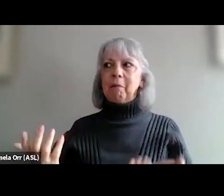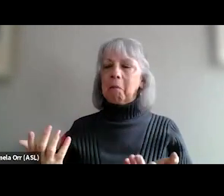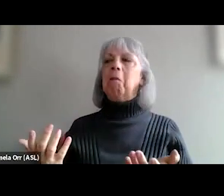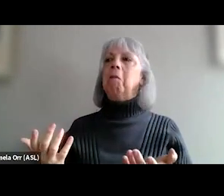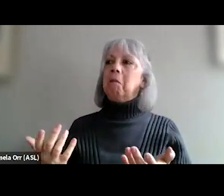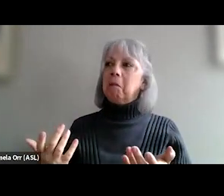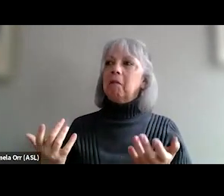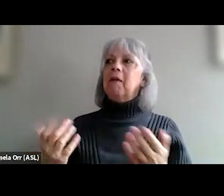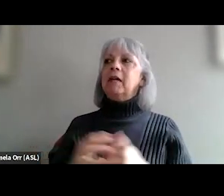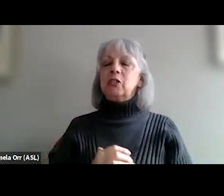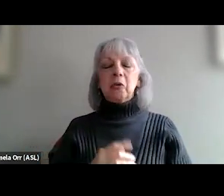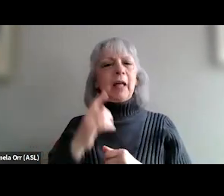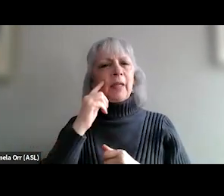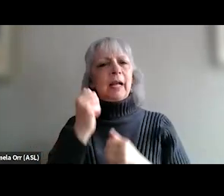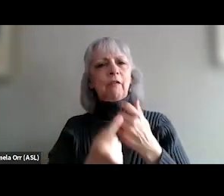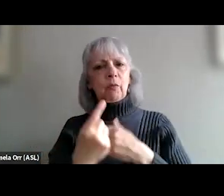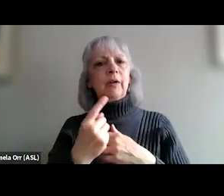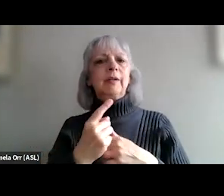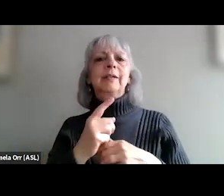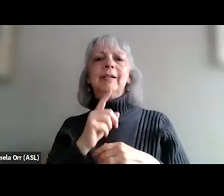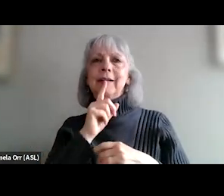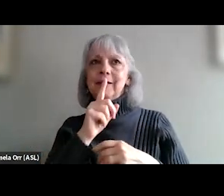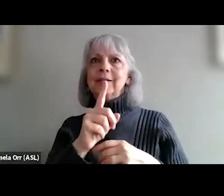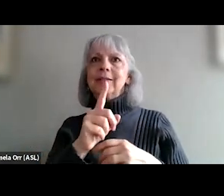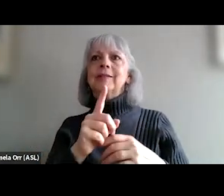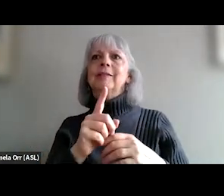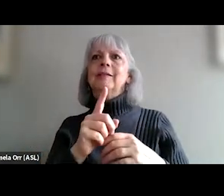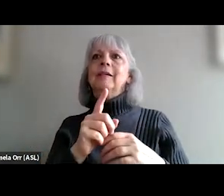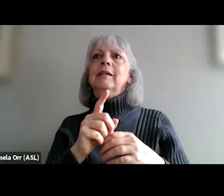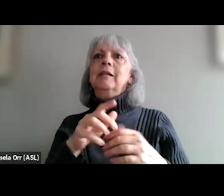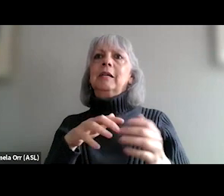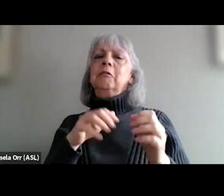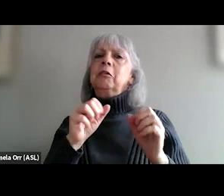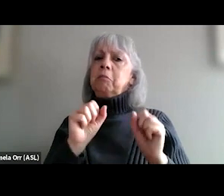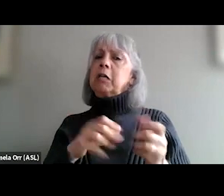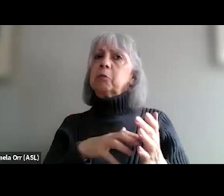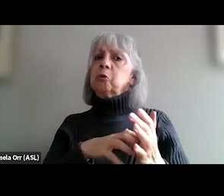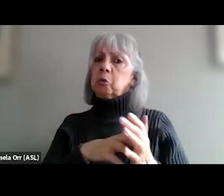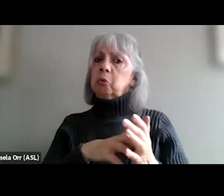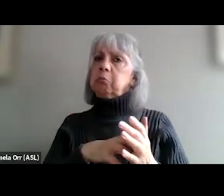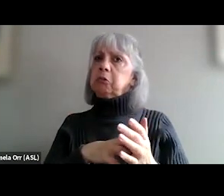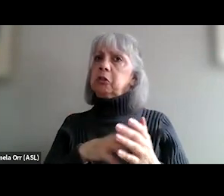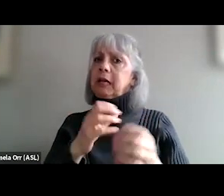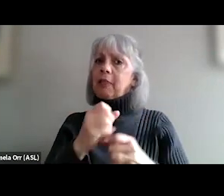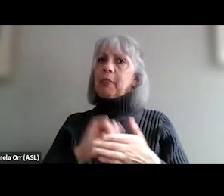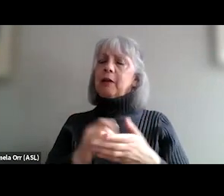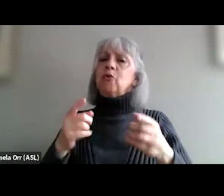Todos son susceptibles a esto y puedo demostrarlo.